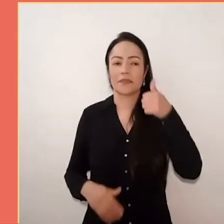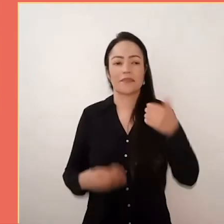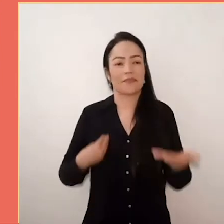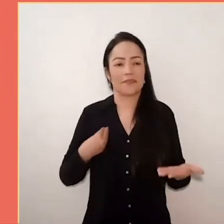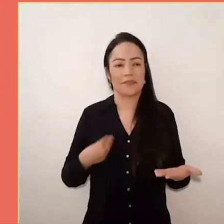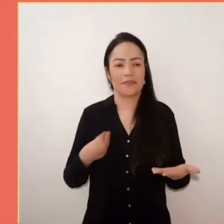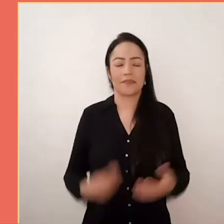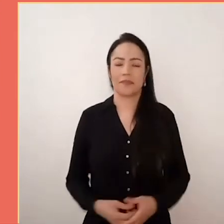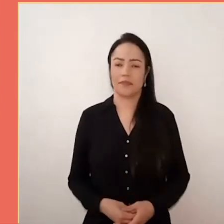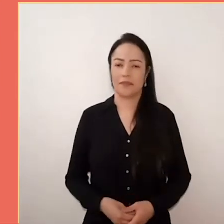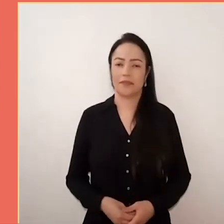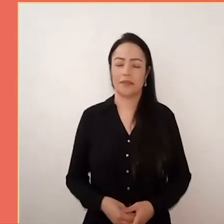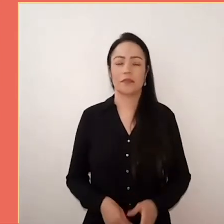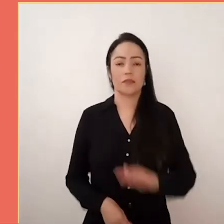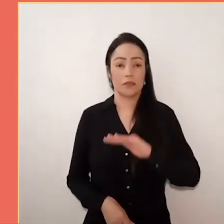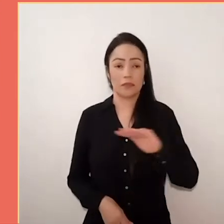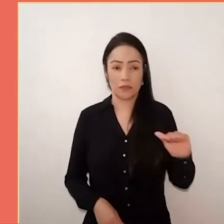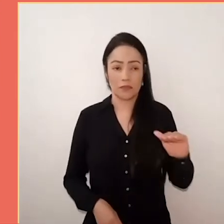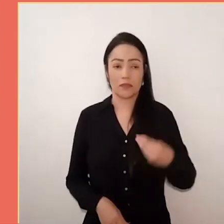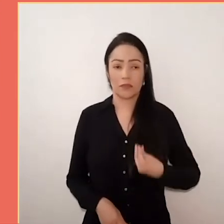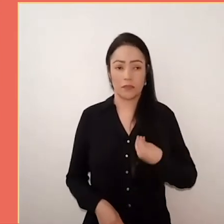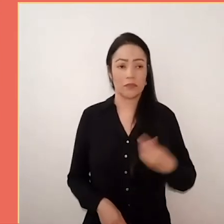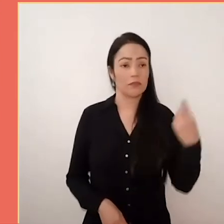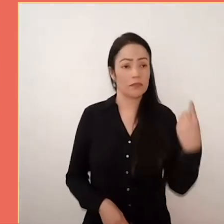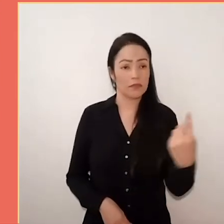Não apenas a vida individual, a nossa vida,